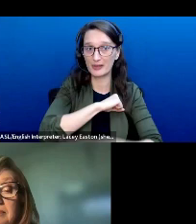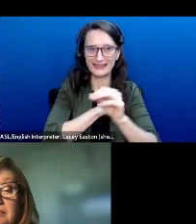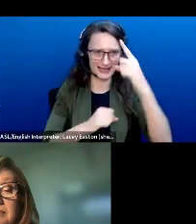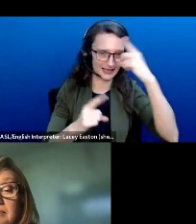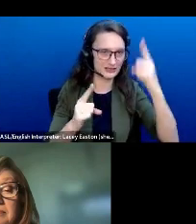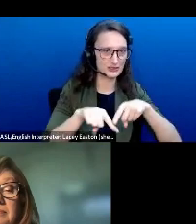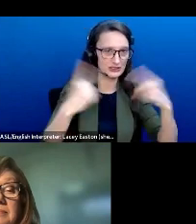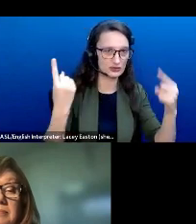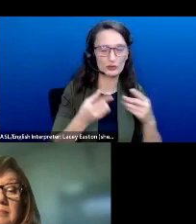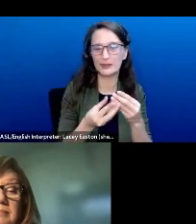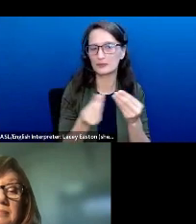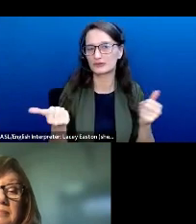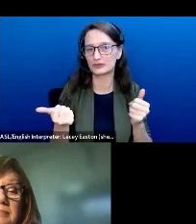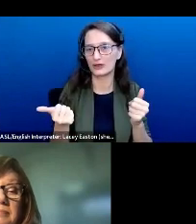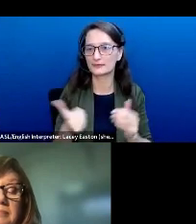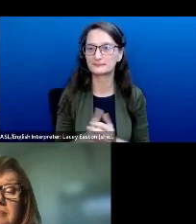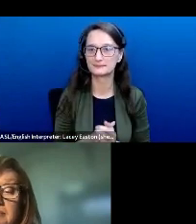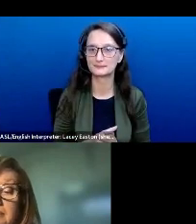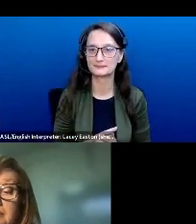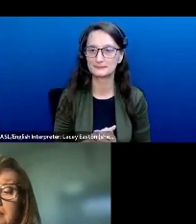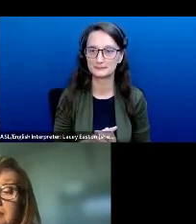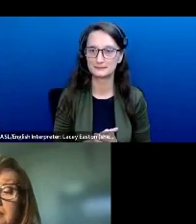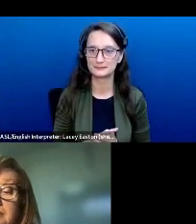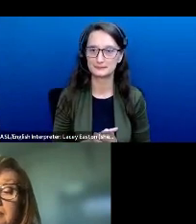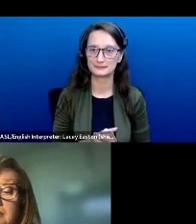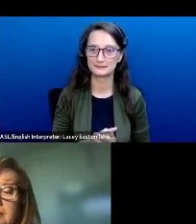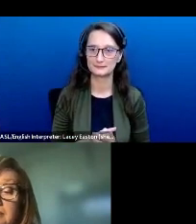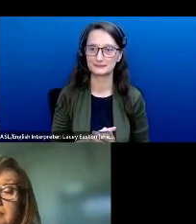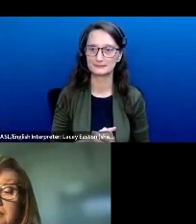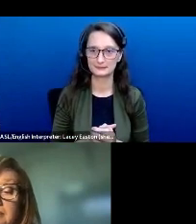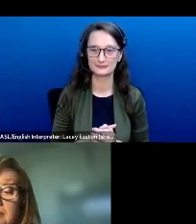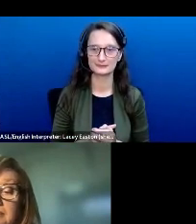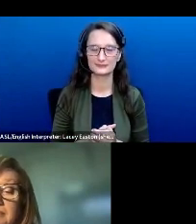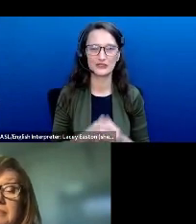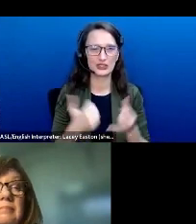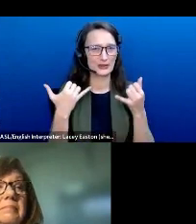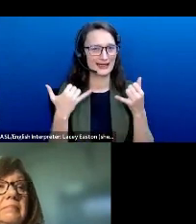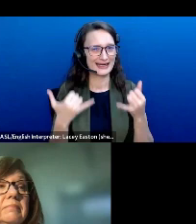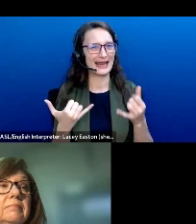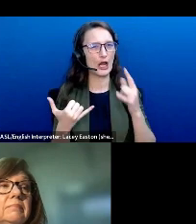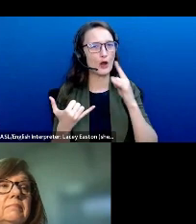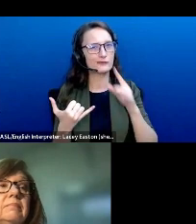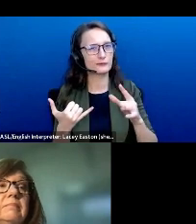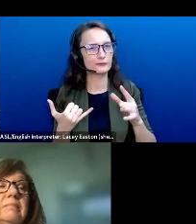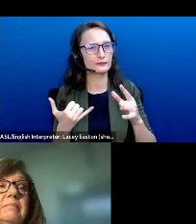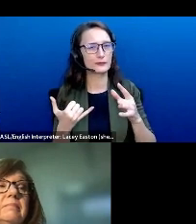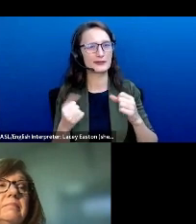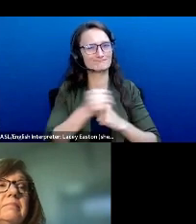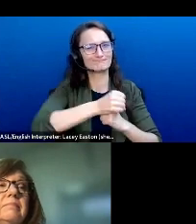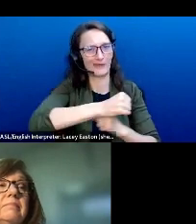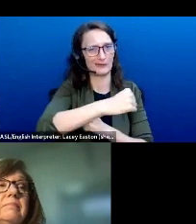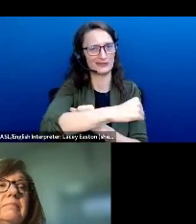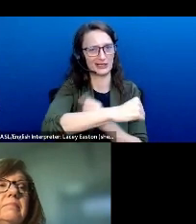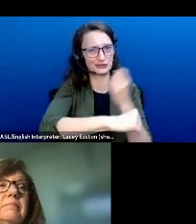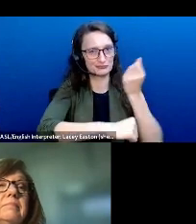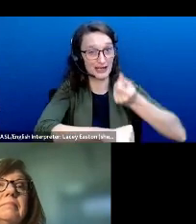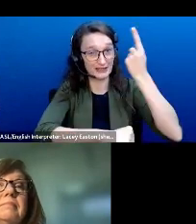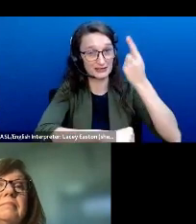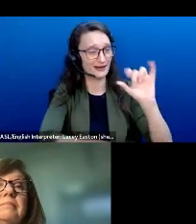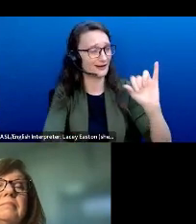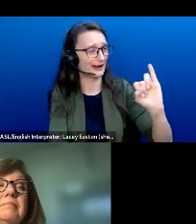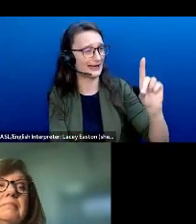por favor. Muy bien, para ponernos en contexto, vamos a discutir qué es IDEA, es decir,